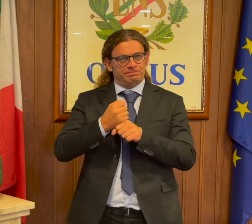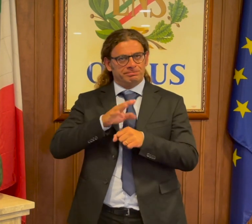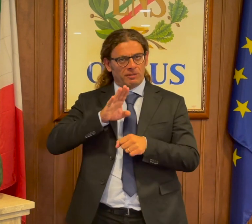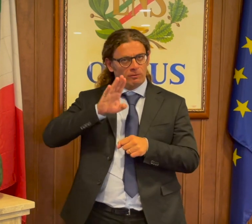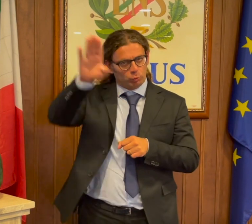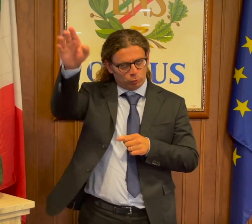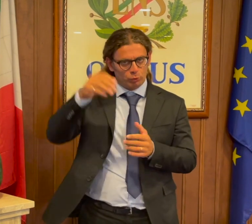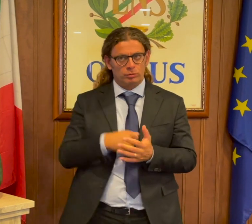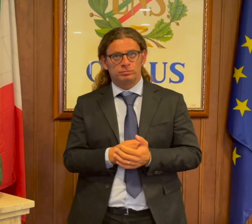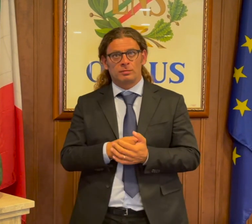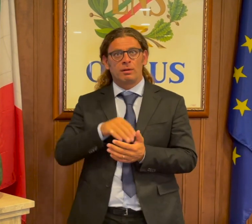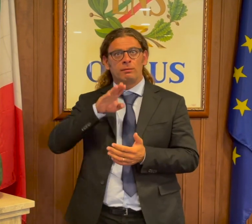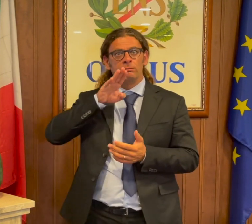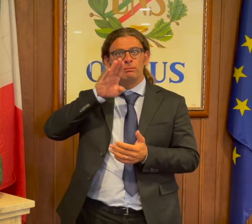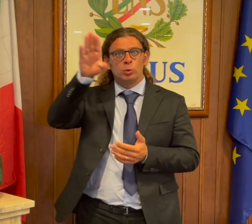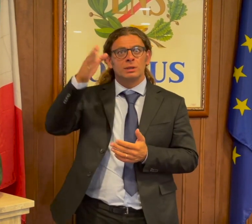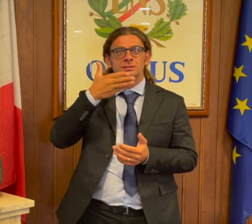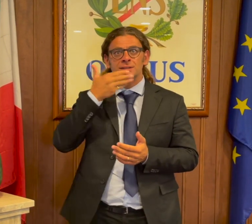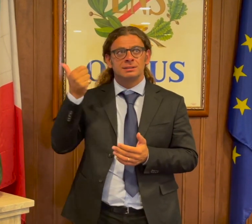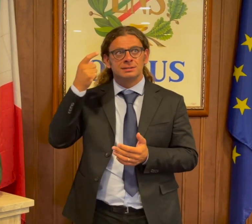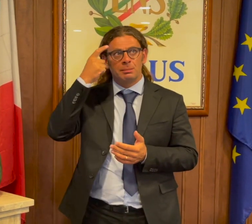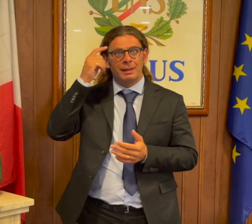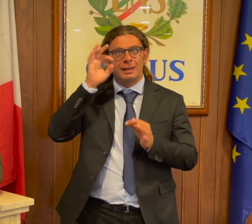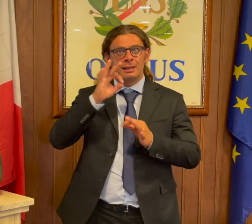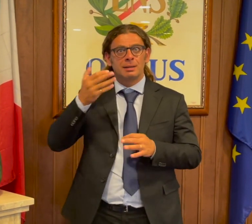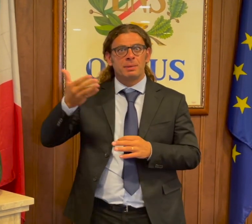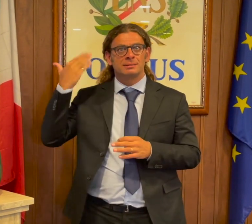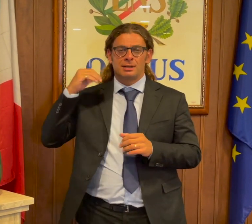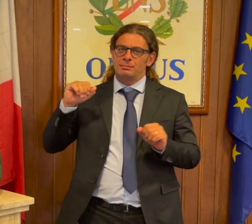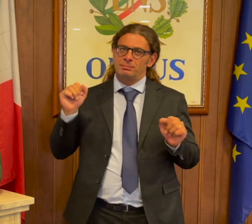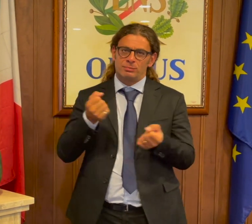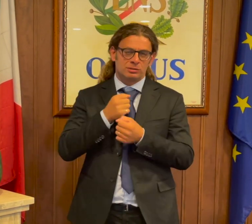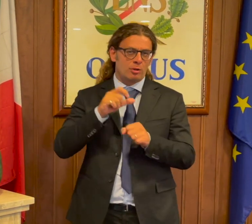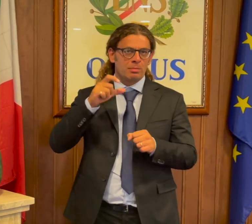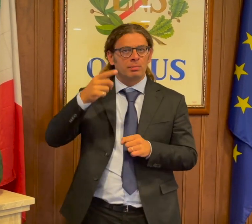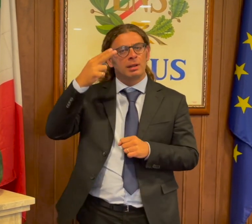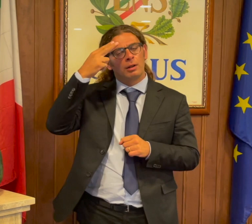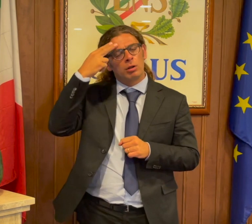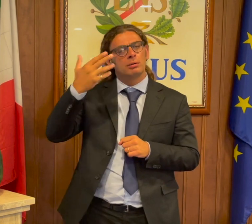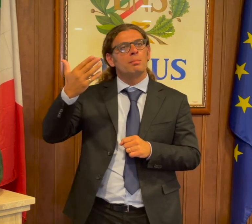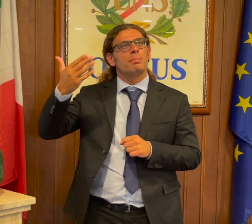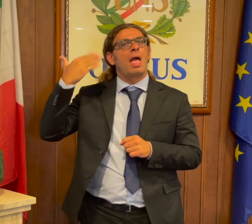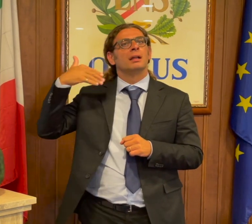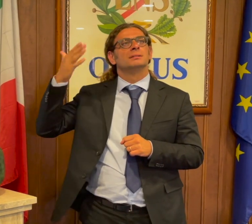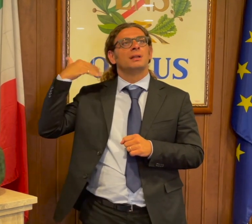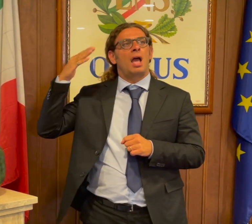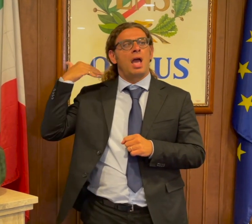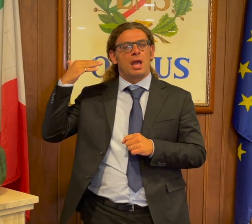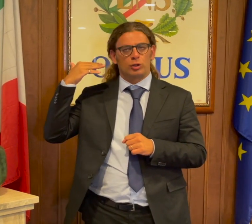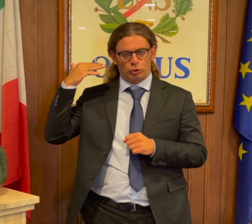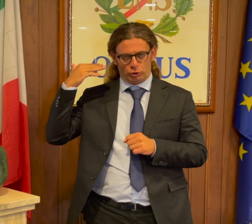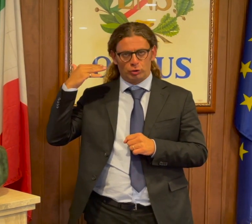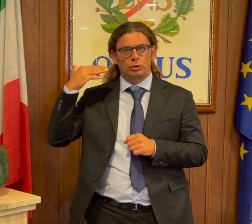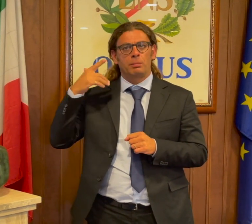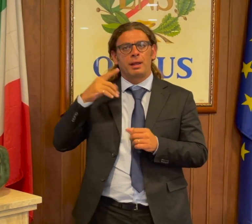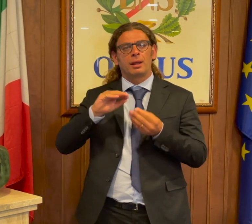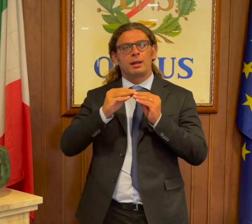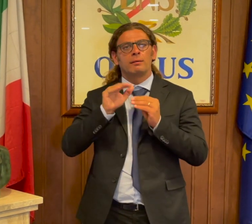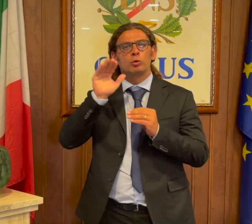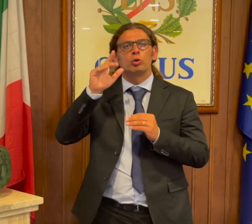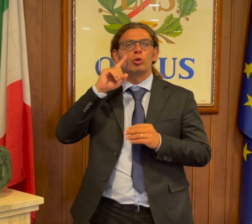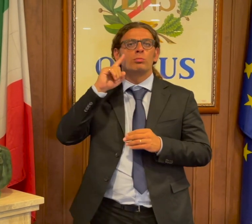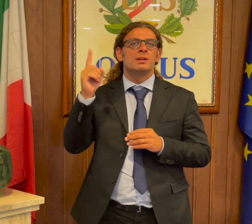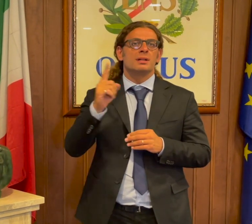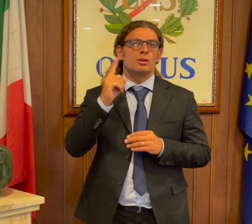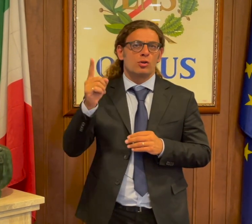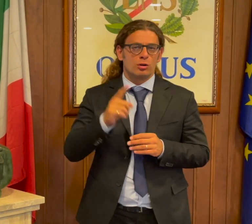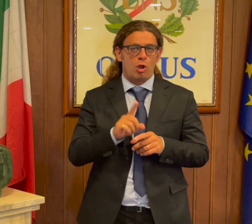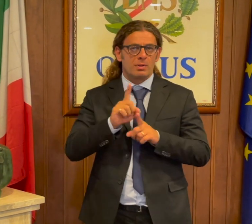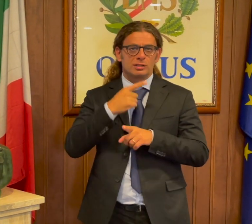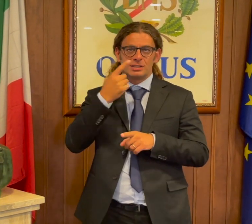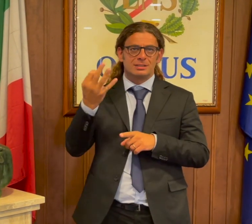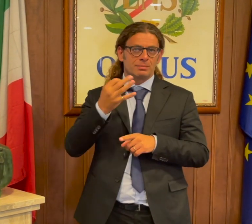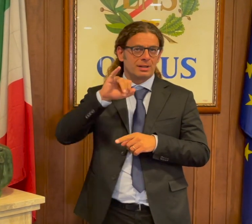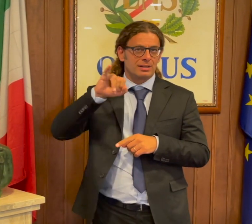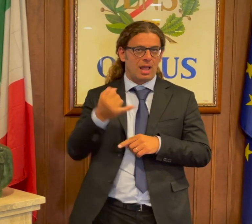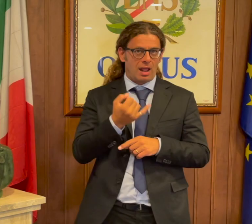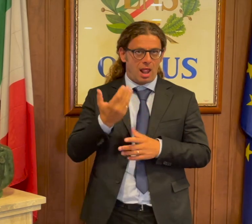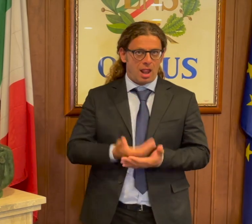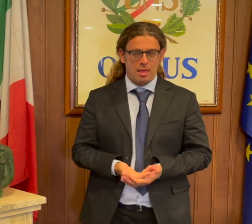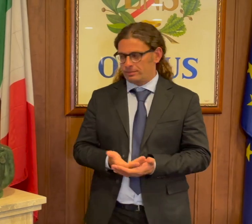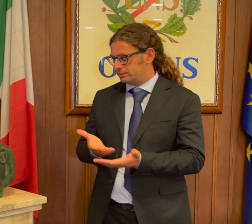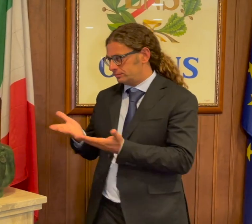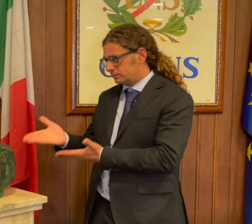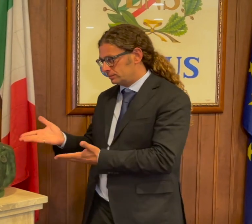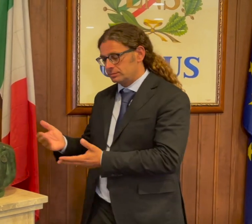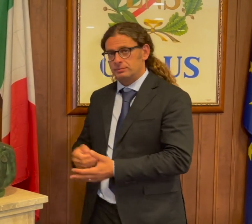Ora iniziamo lavorare per il futuro, è impossibile costruire un futuro migliore senza sapere nulla del passato, come diceva sempre Ieralla.